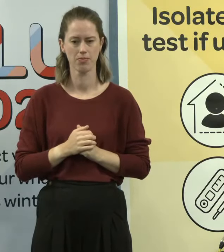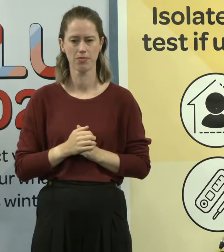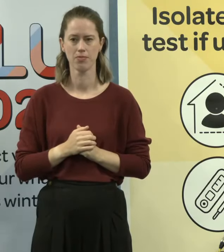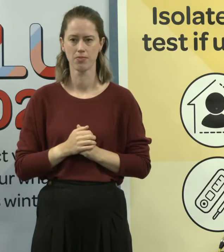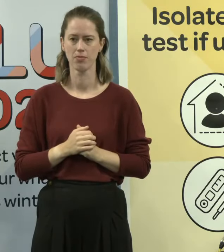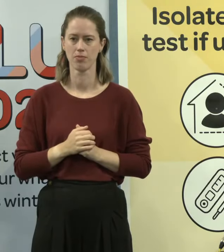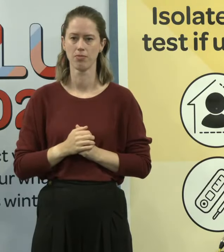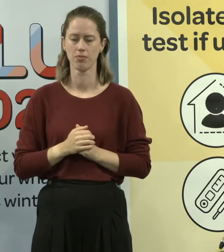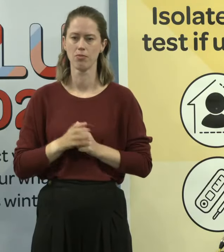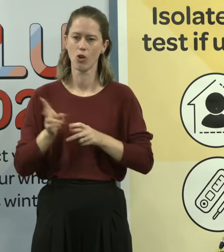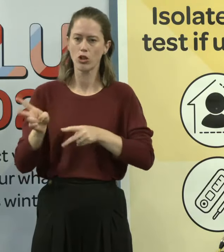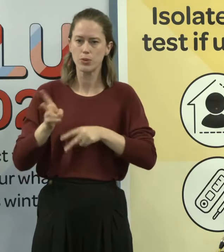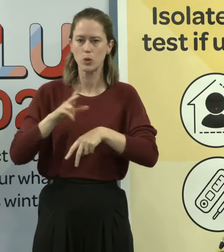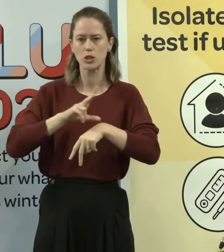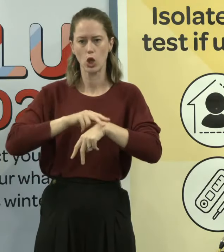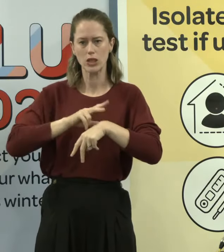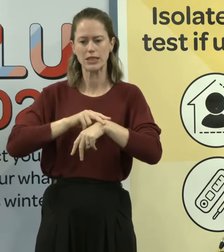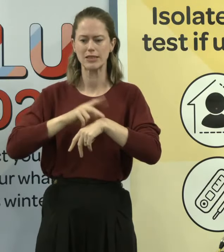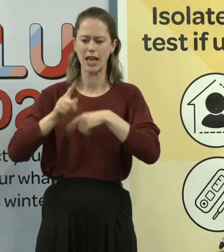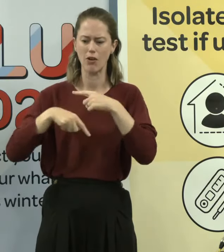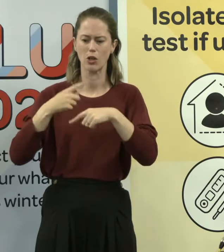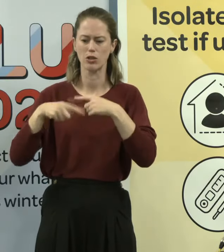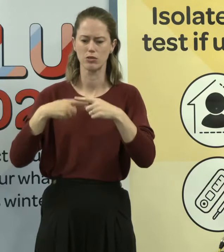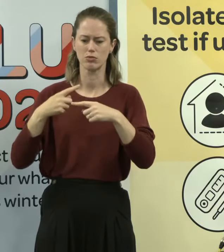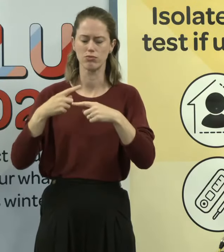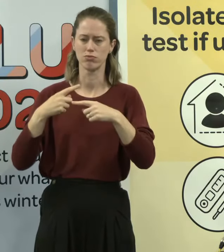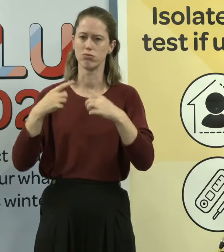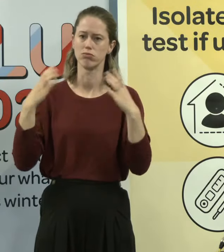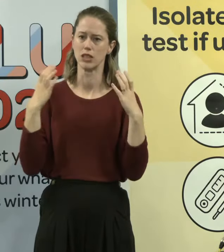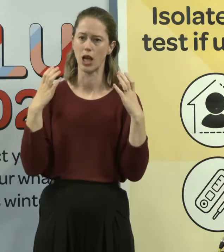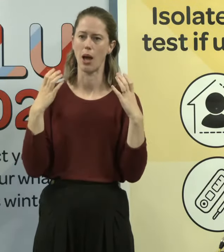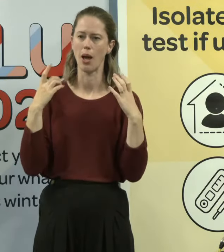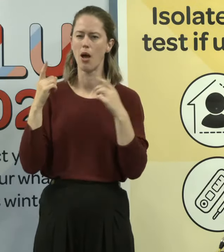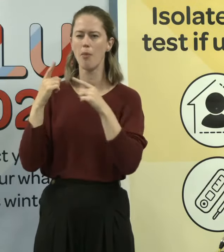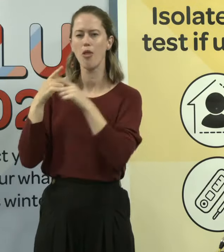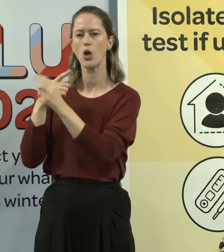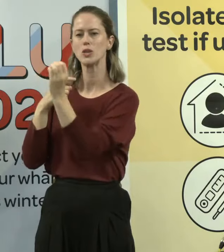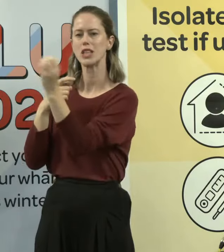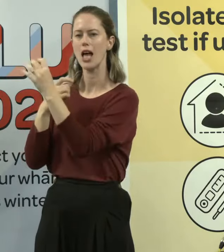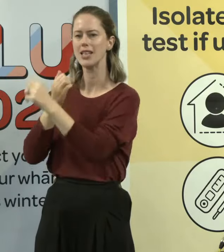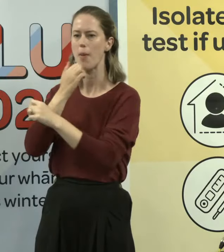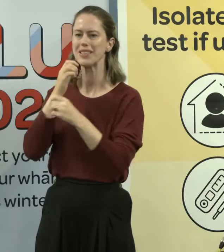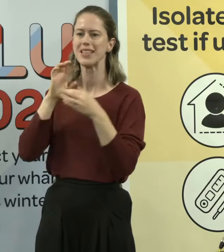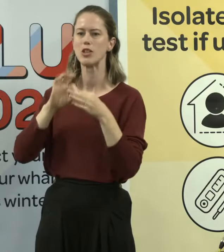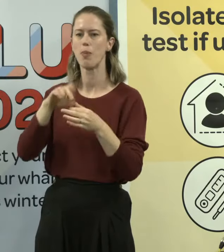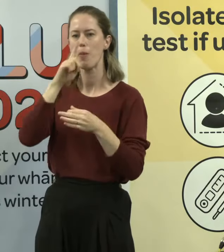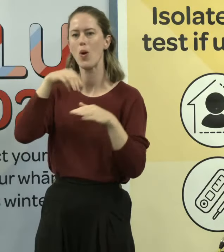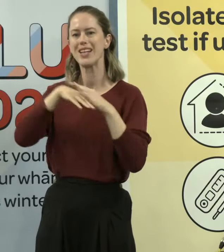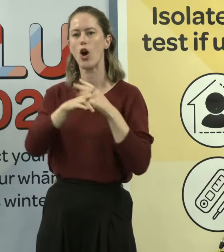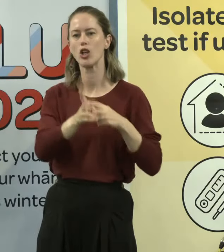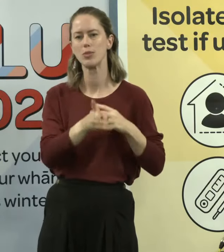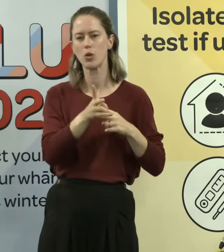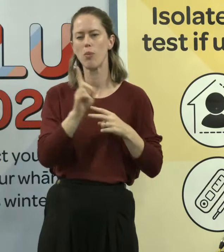konei, kei te kaha tonu ranei te